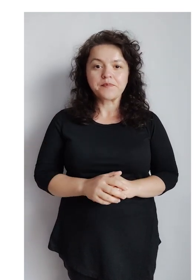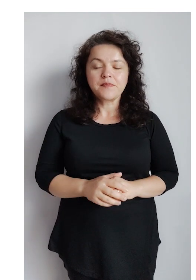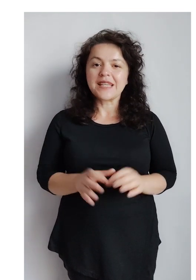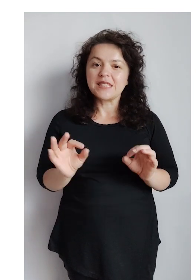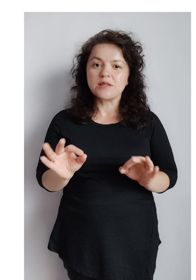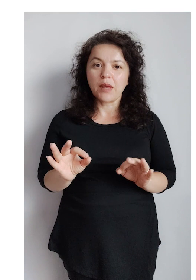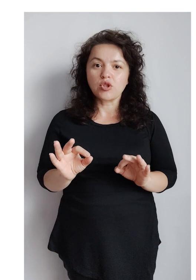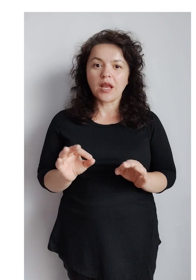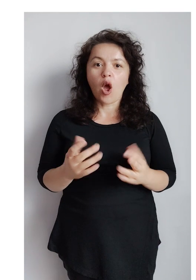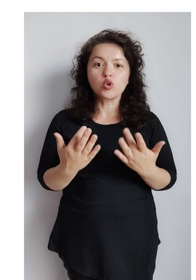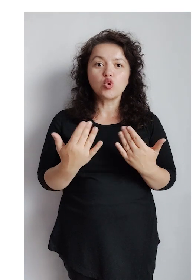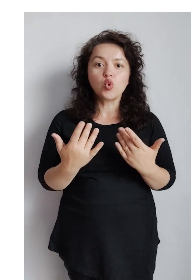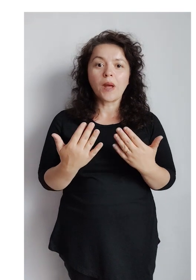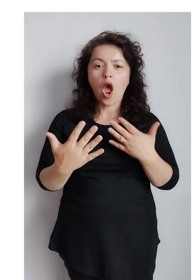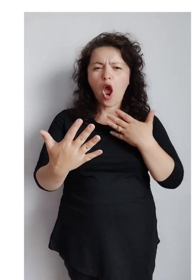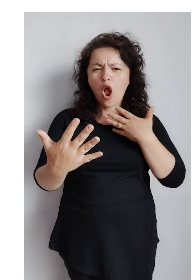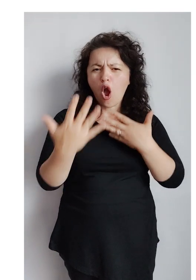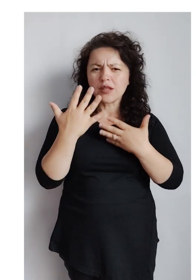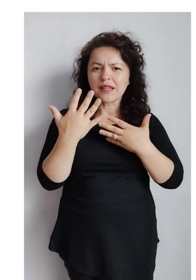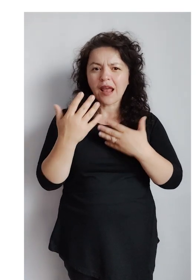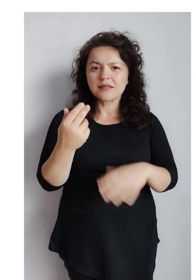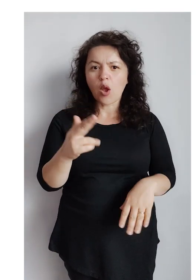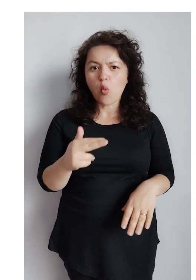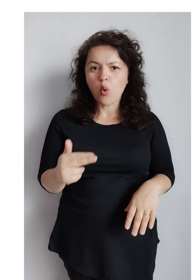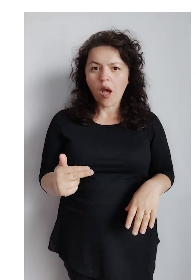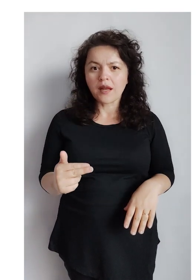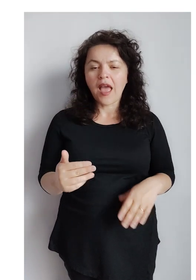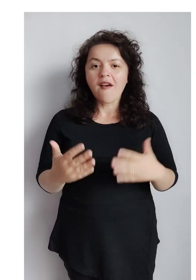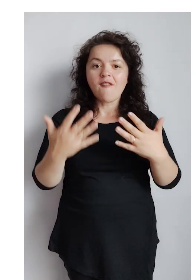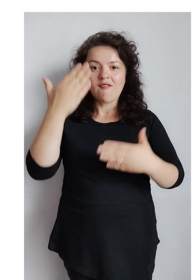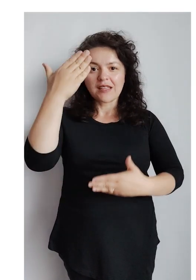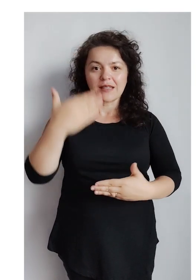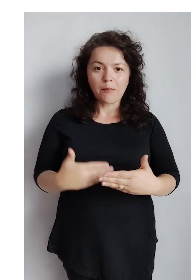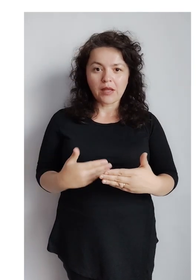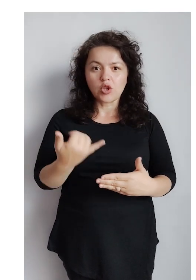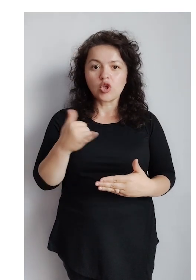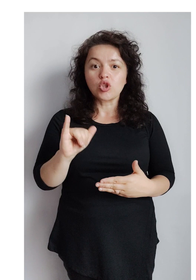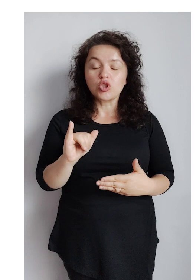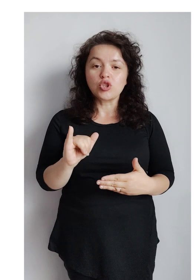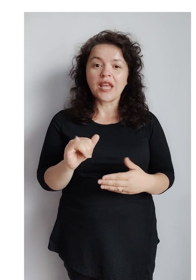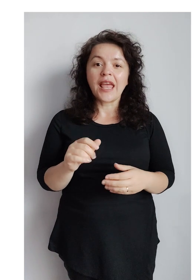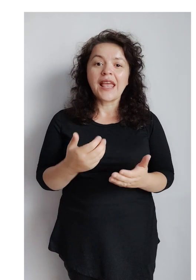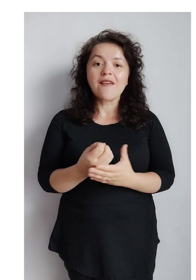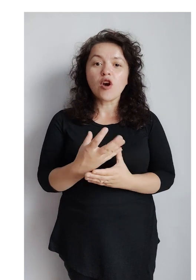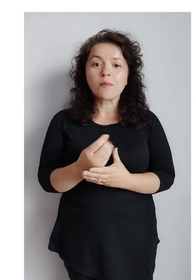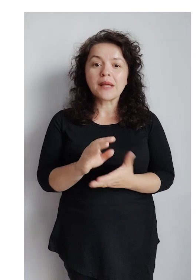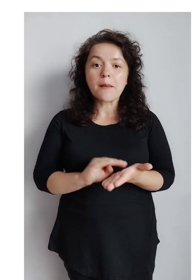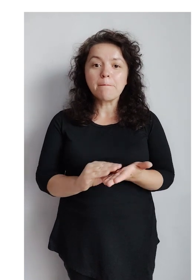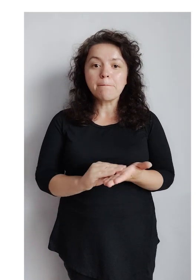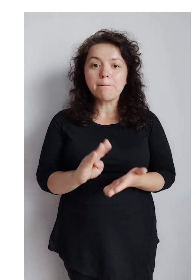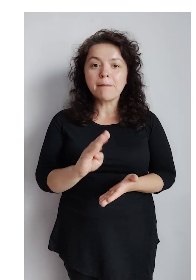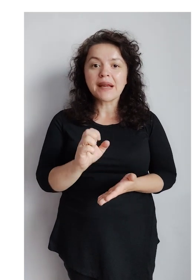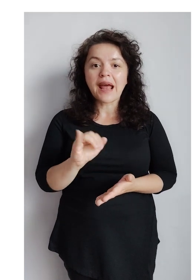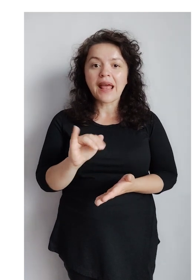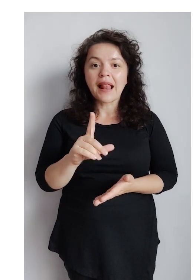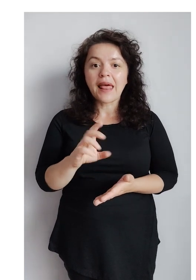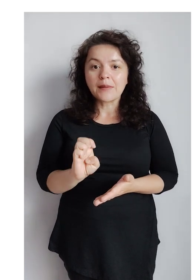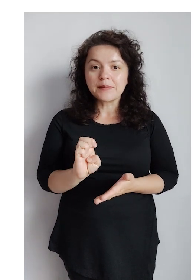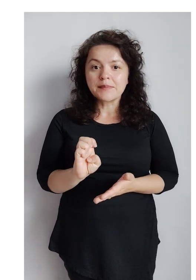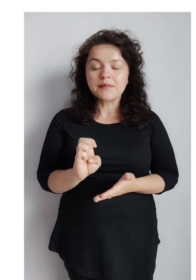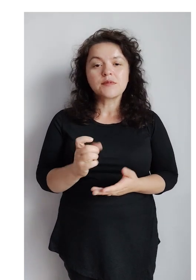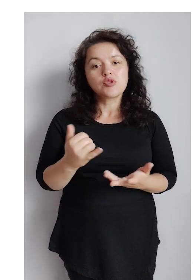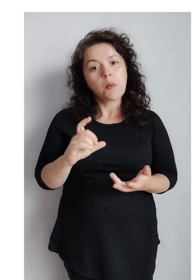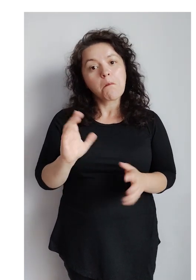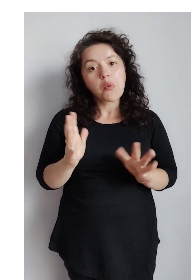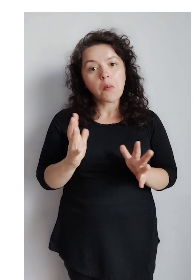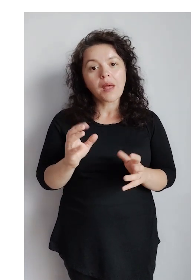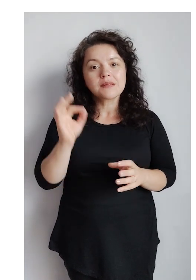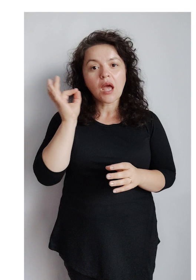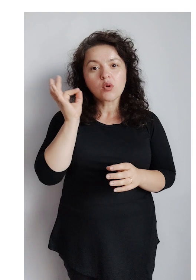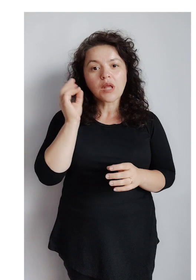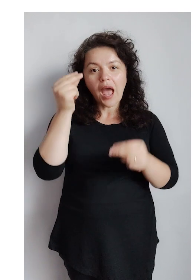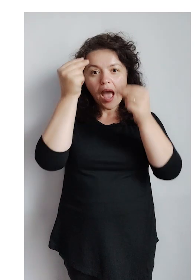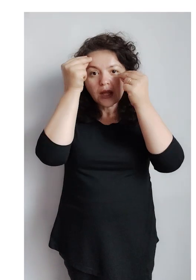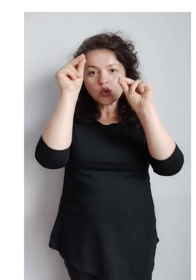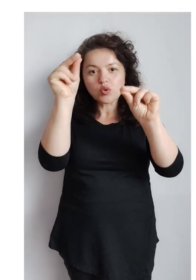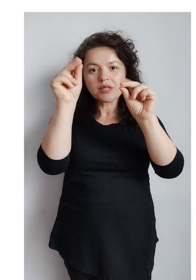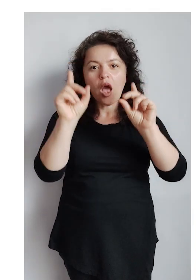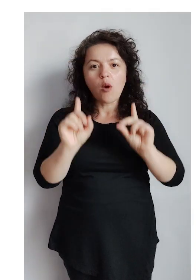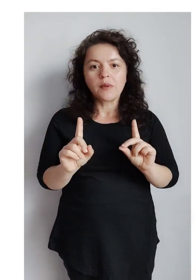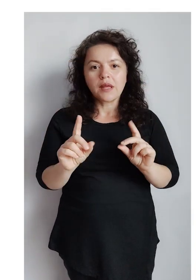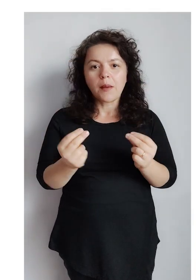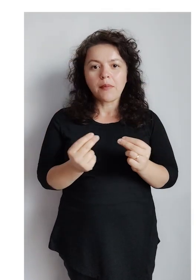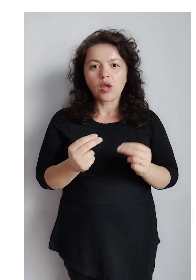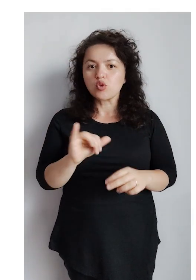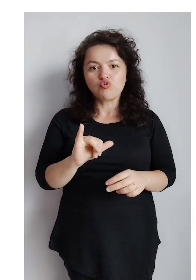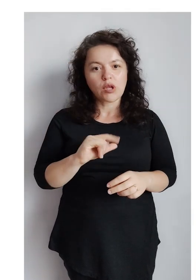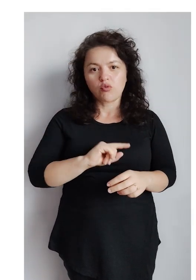În special, au numere cu contrast de culoare față de panou și informații în brai sunt iluminate și probabil că se aude și anunț de oprire pentru cei care nu o văd